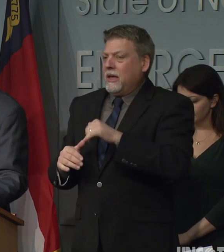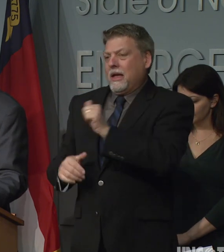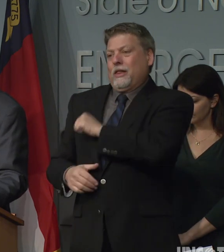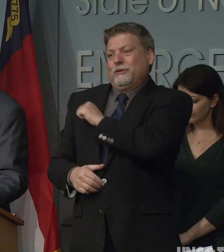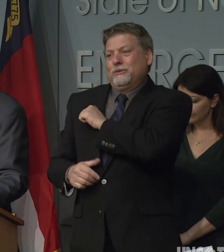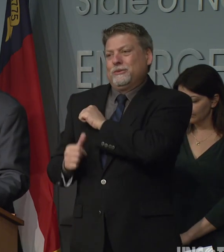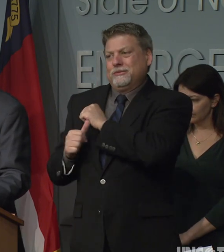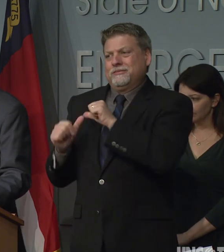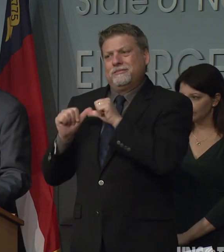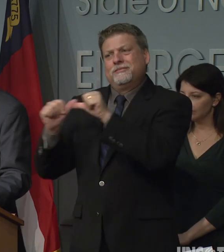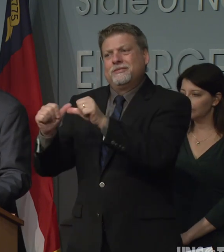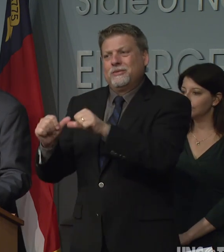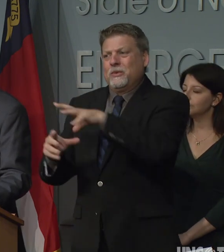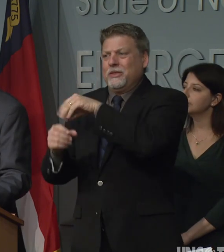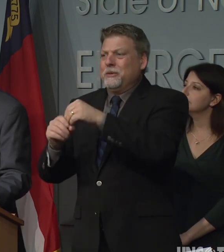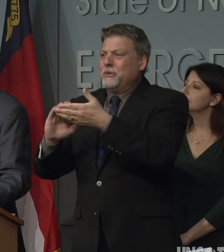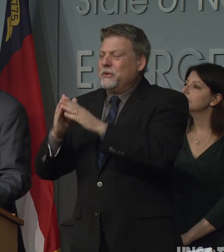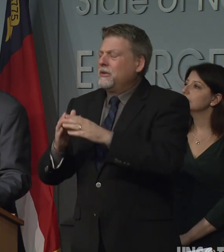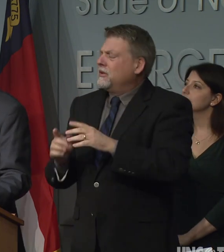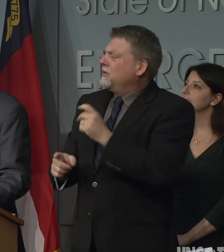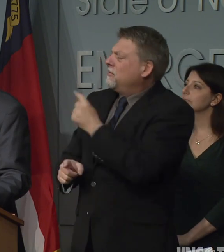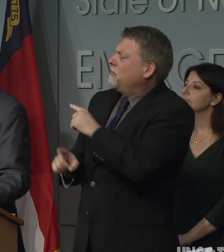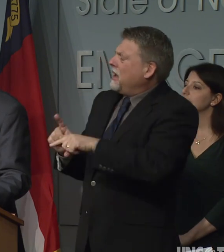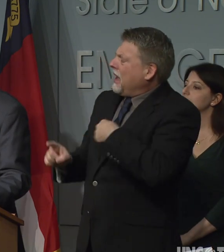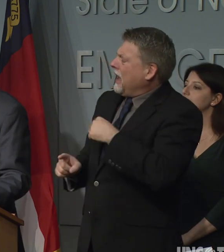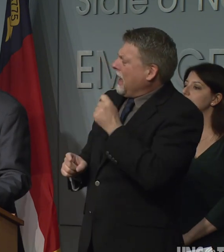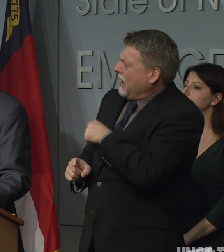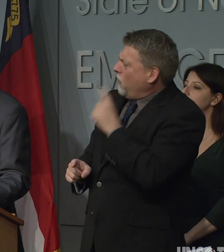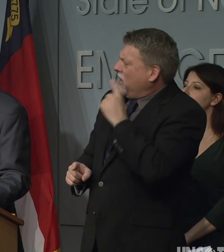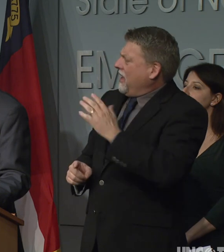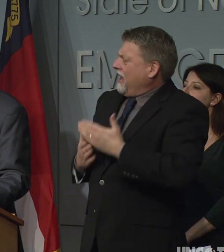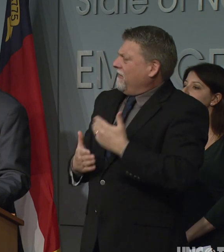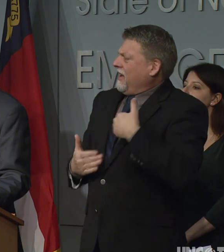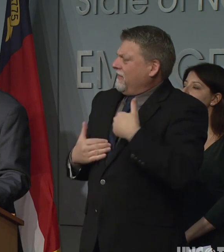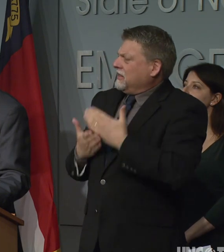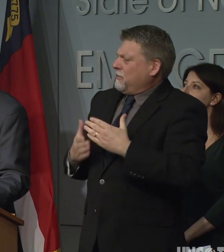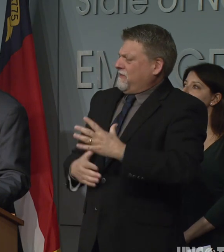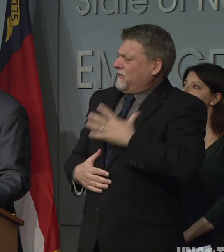y esperamos que eso continúe sucediendo a.